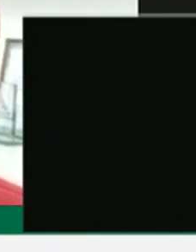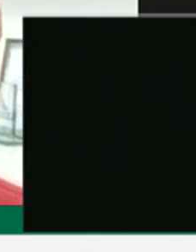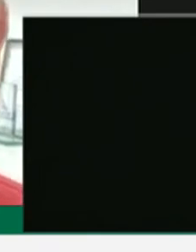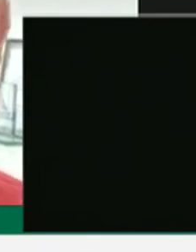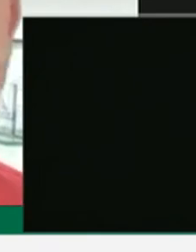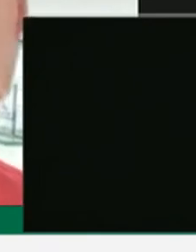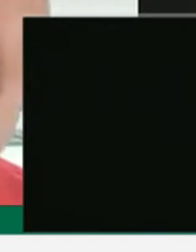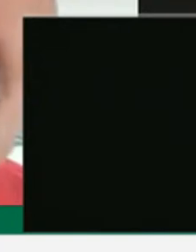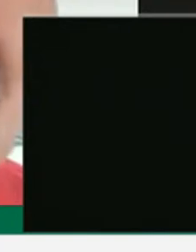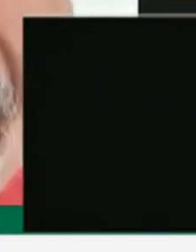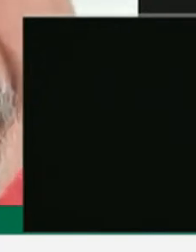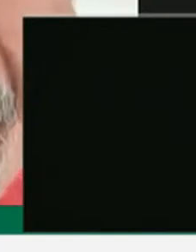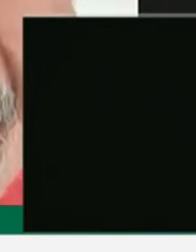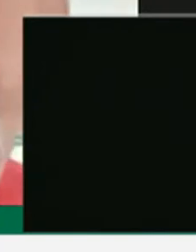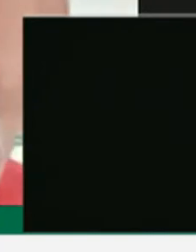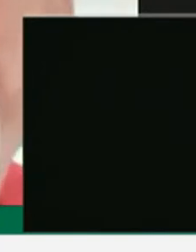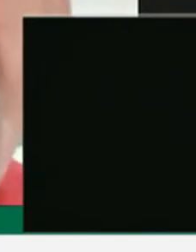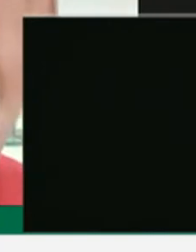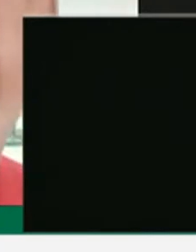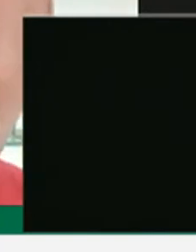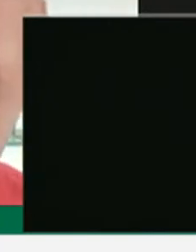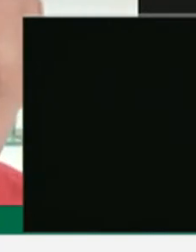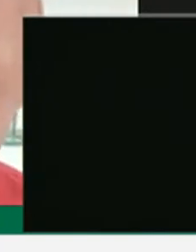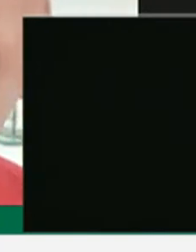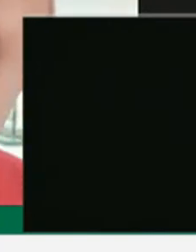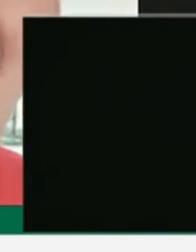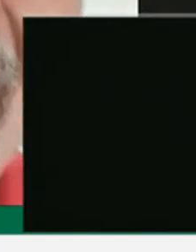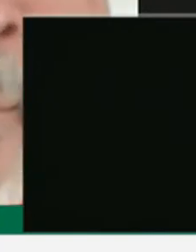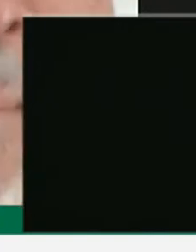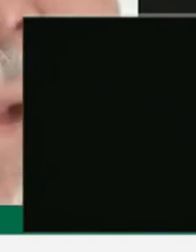PRESIDENTE. PRAF PRAF -- [PRESIDENTE]: DEPUTADO AGOSTINHO, TEMPO DE LÍDER DO SOLIDARIEDADE. PRAF